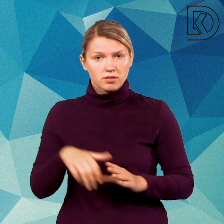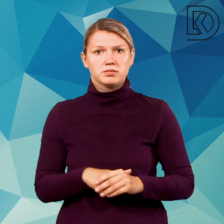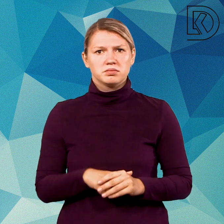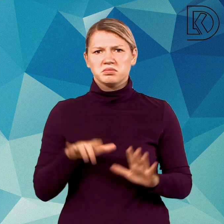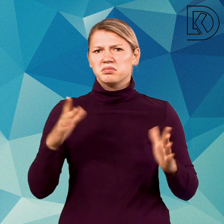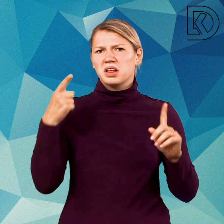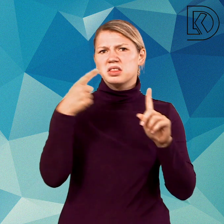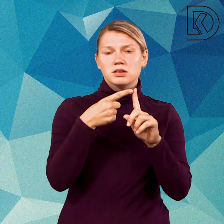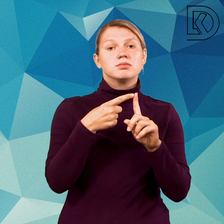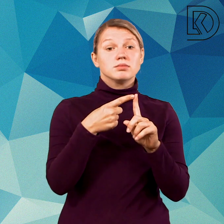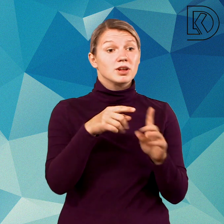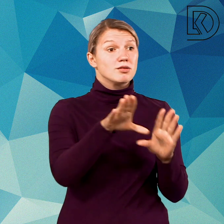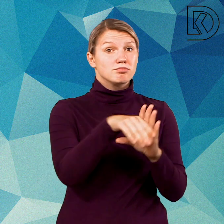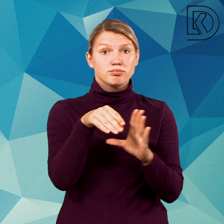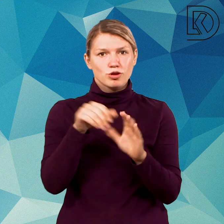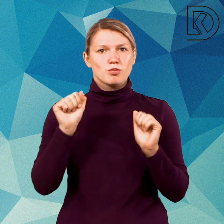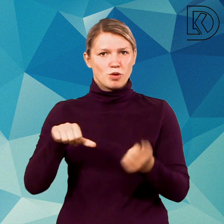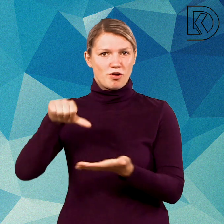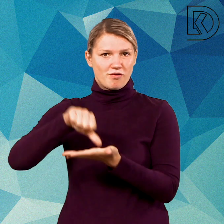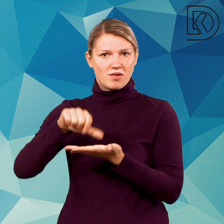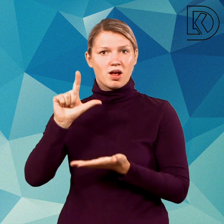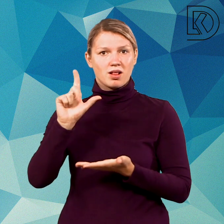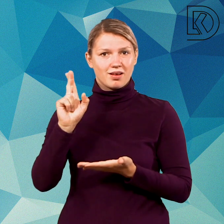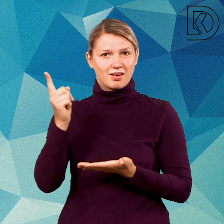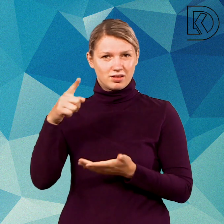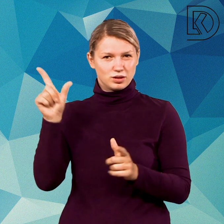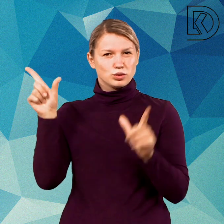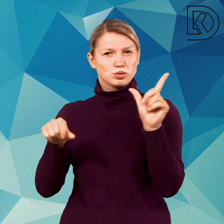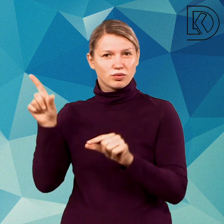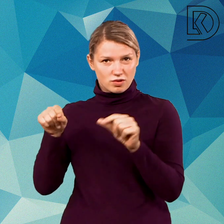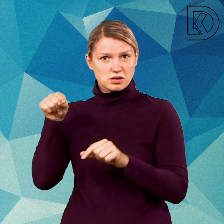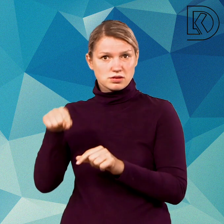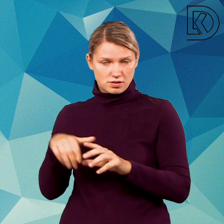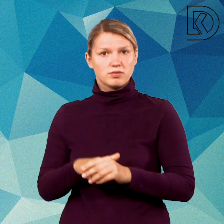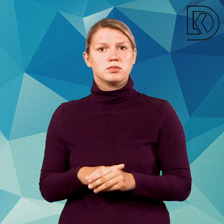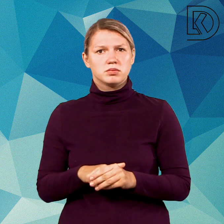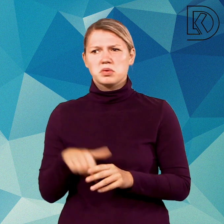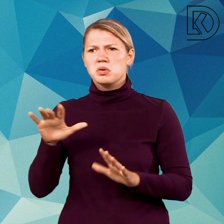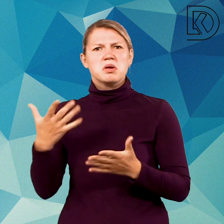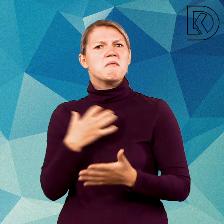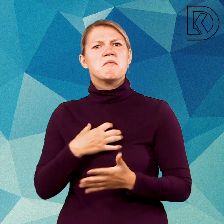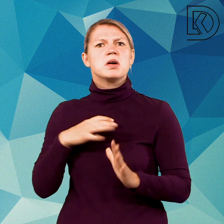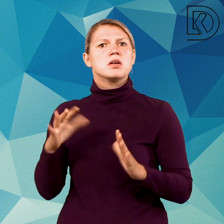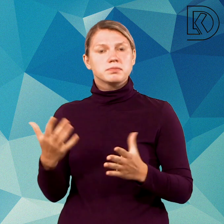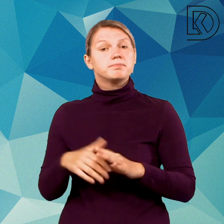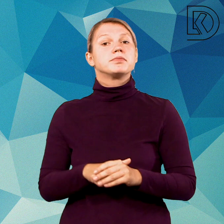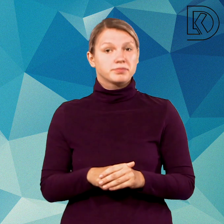Šie delegatai galės dalyvauti LKD Suvažiavime.